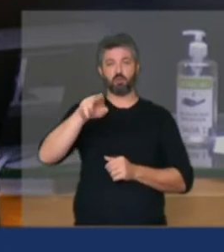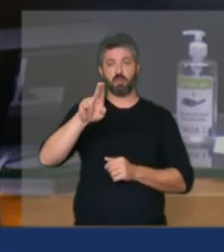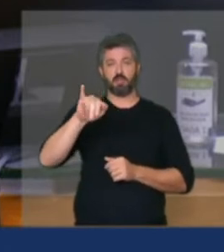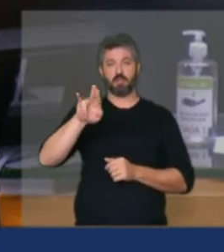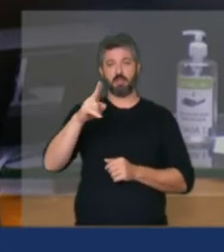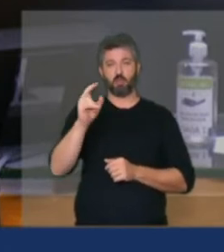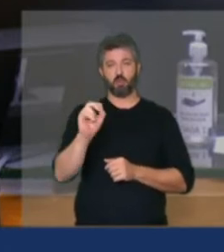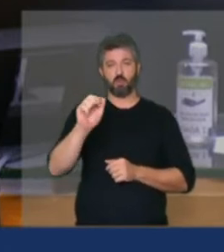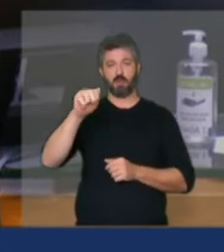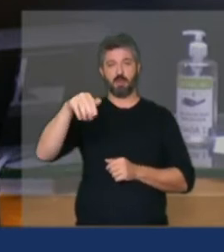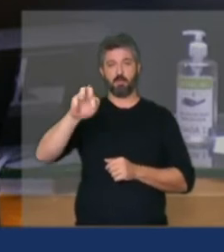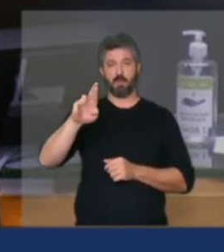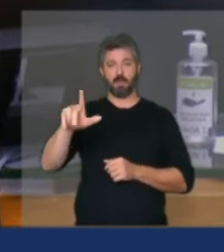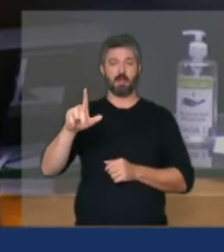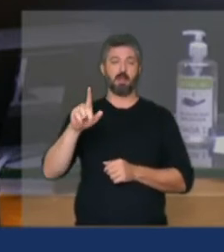DEPUTADO DANIEL LÁ DO ESTADO DA BAHIA. E AÍ NÓS VAMOS